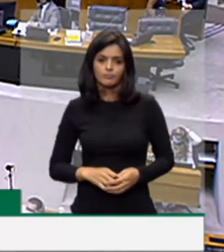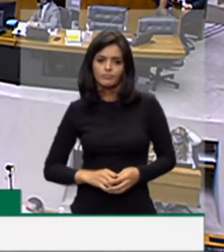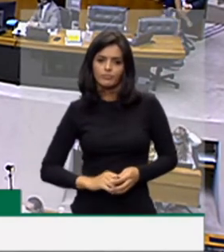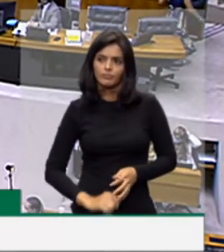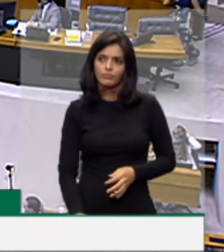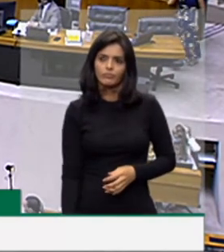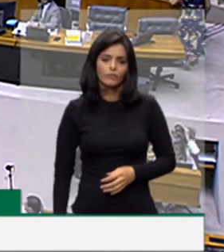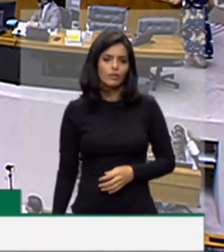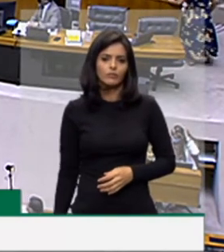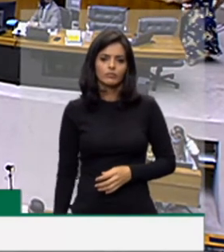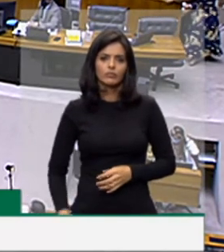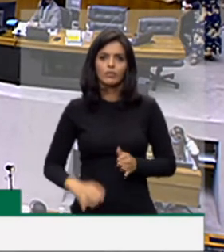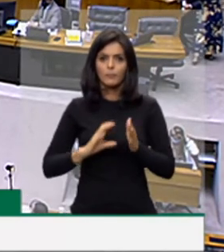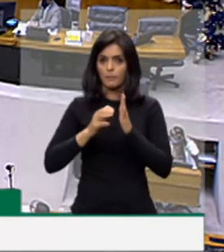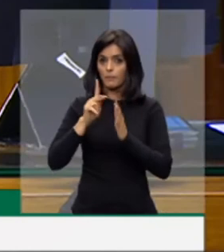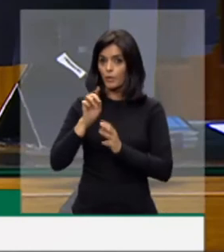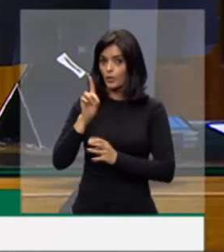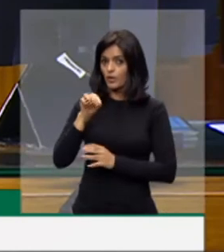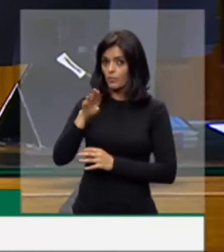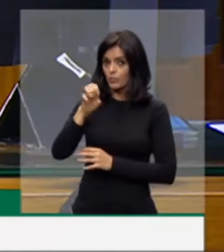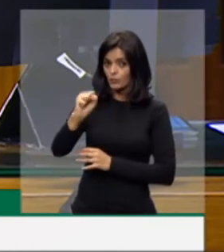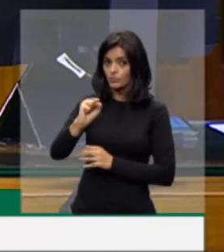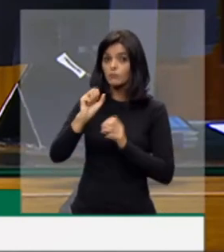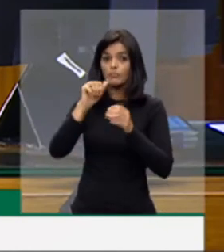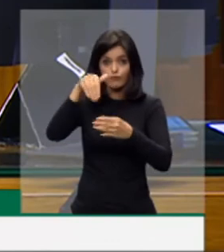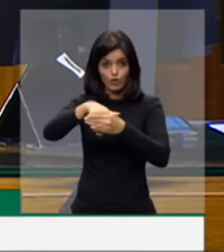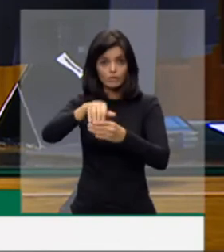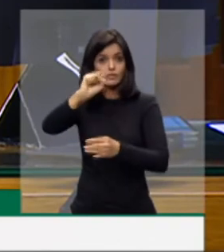MEU POSICIONAMENTO CONTRATO, O DEMOCRATAS ORIENTA SIM, SENHOR PRESIDENTE. -- [PRESIDENTE]: